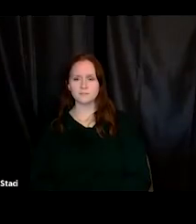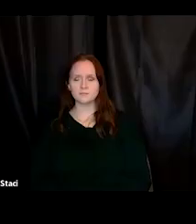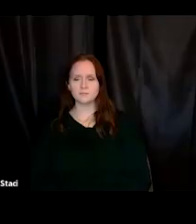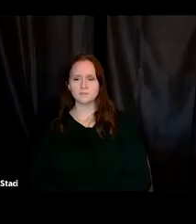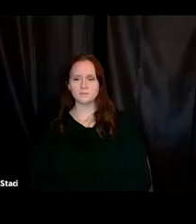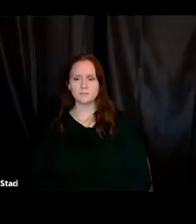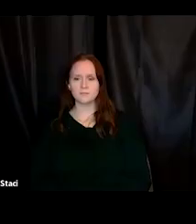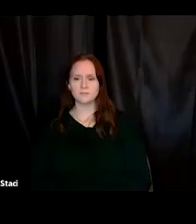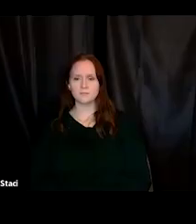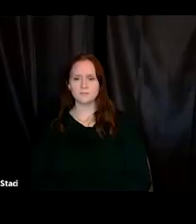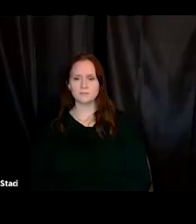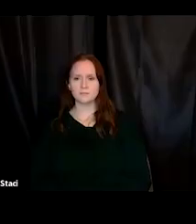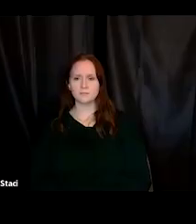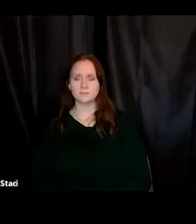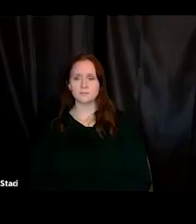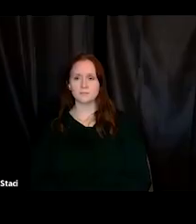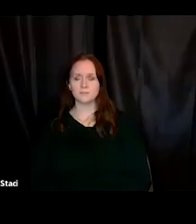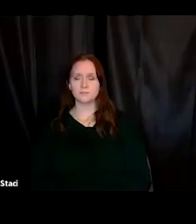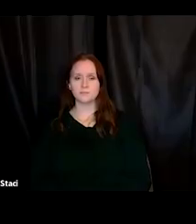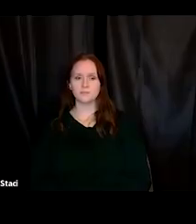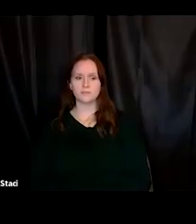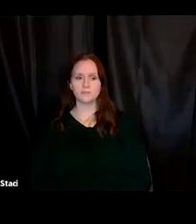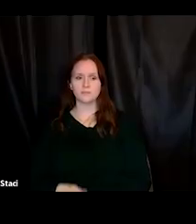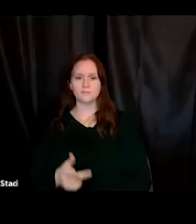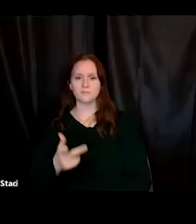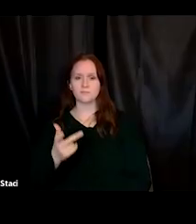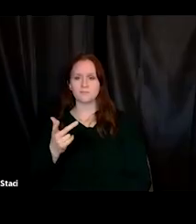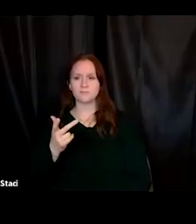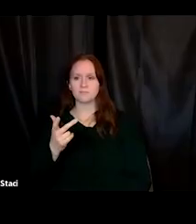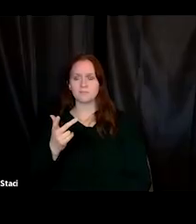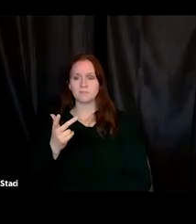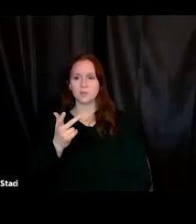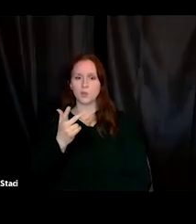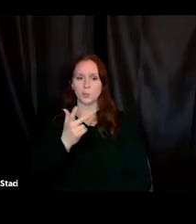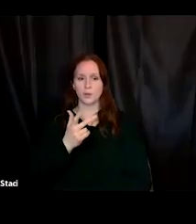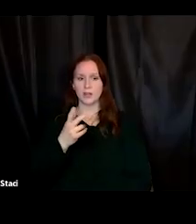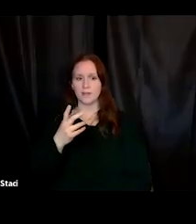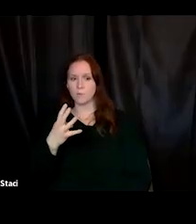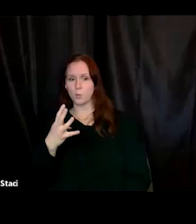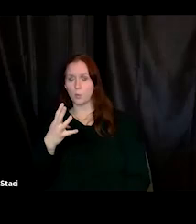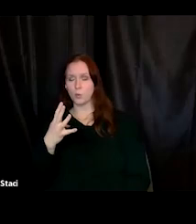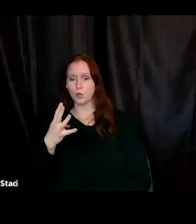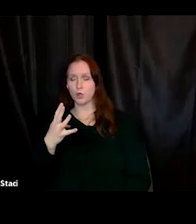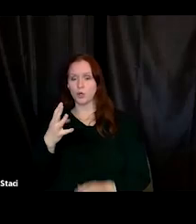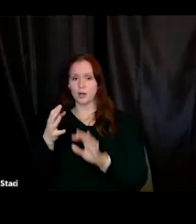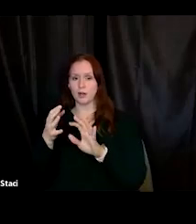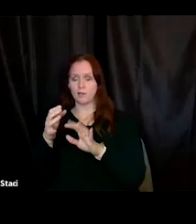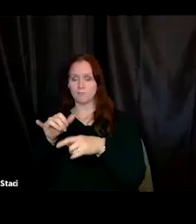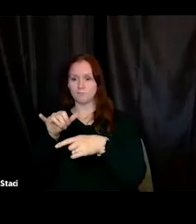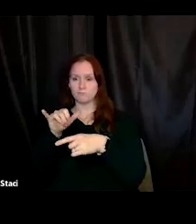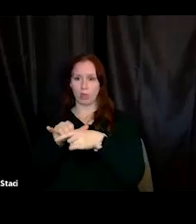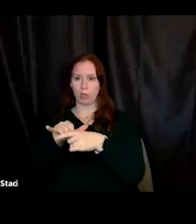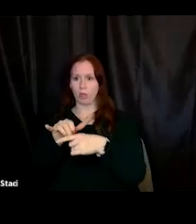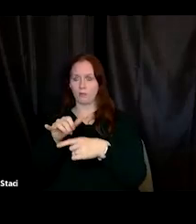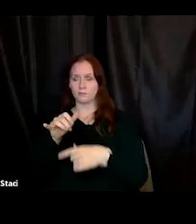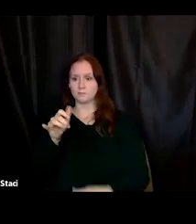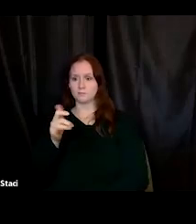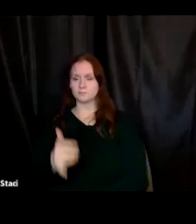personas sin hogar, con enfermedades mentales graves, tal vez veteranos, personas que la oficina pueda ver.